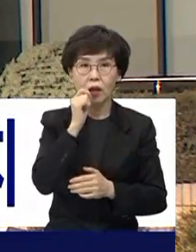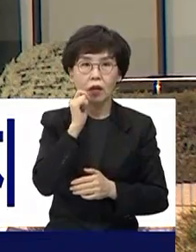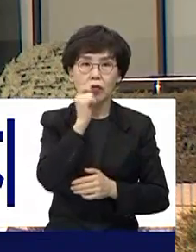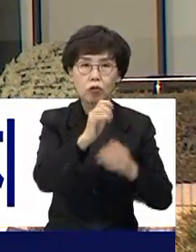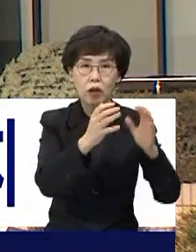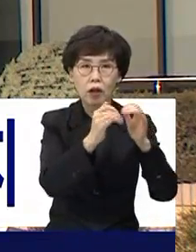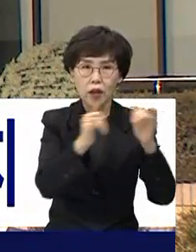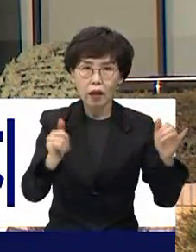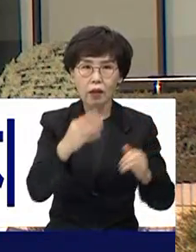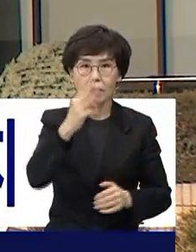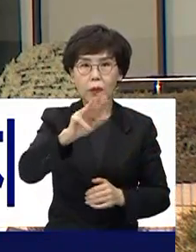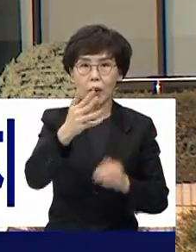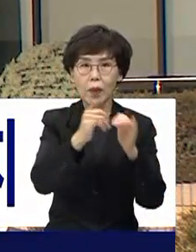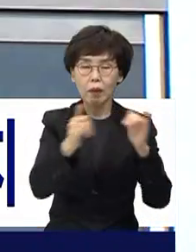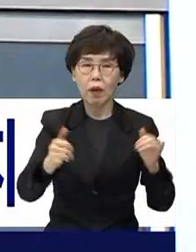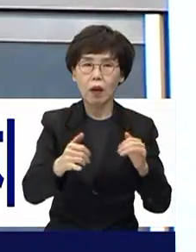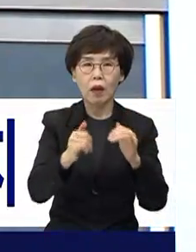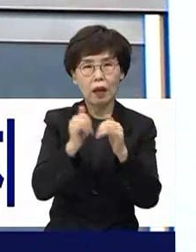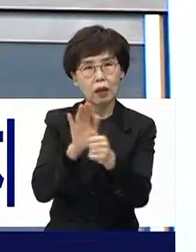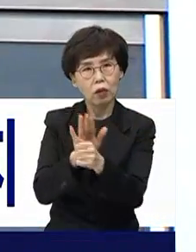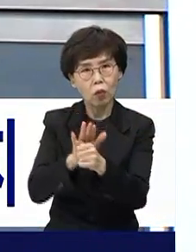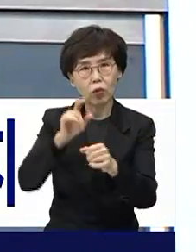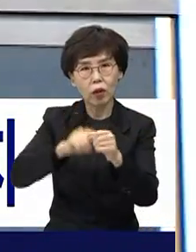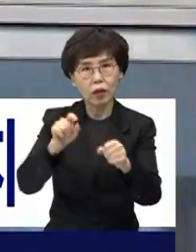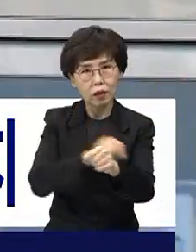3,800여 명에게 인도적 특별체류 자격을 주기로 했습니다.